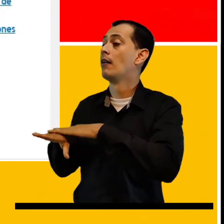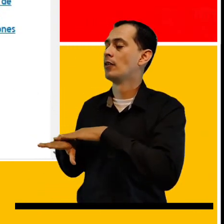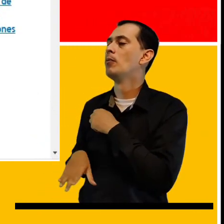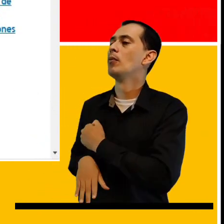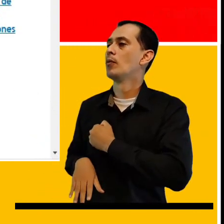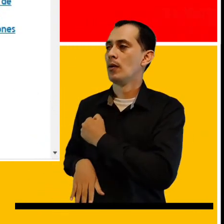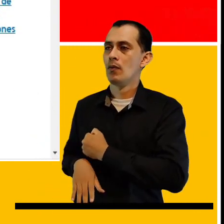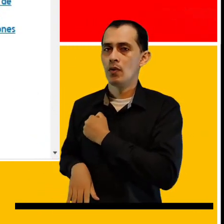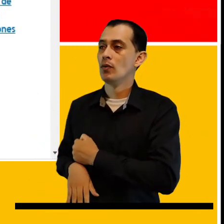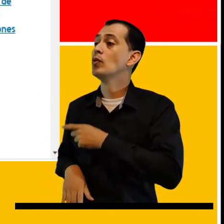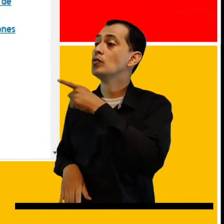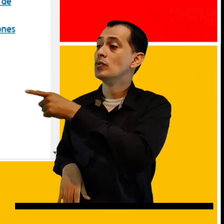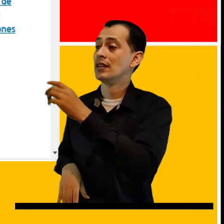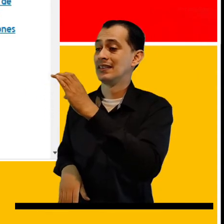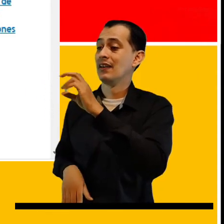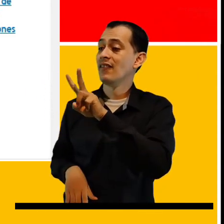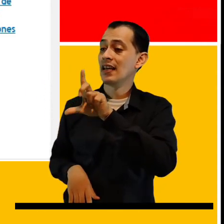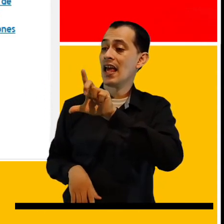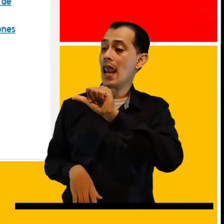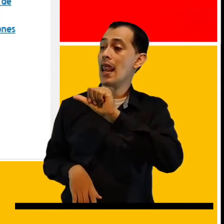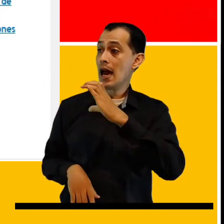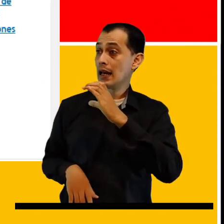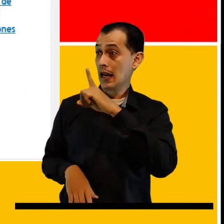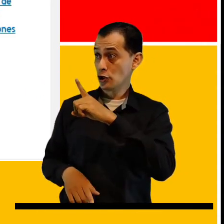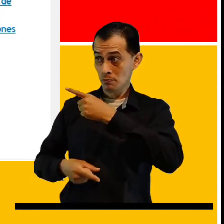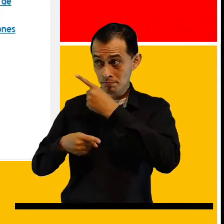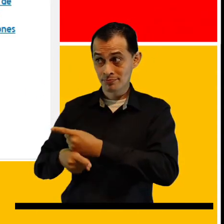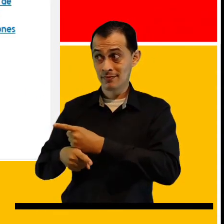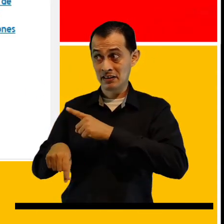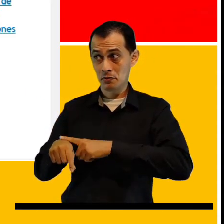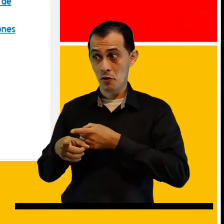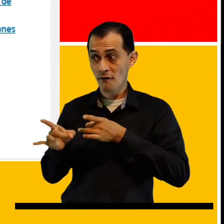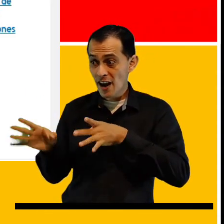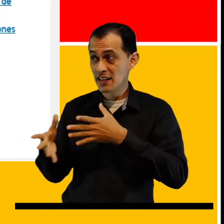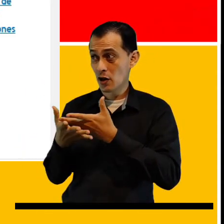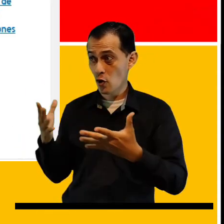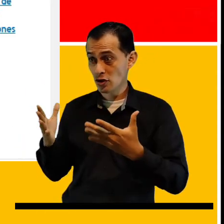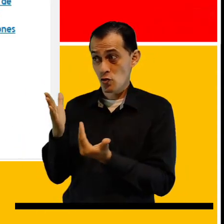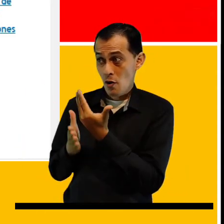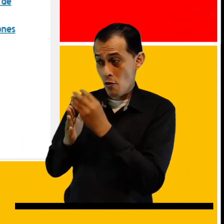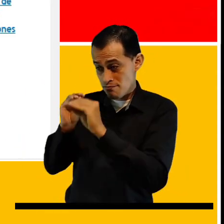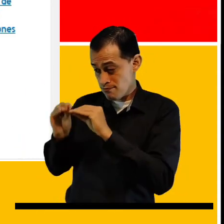su CvLAC está actualizado, este primer pantallazo donde aparece la fecha de la última actualización,